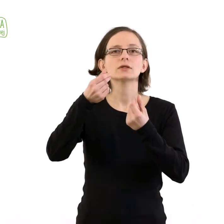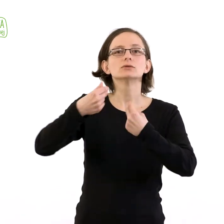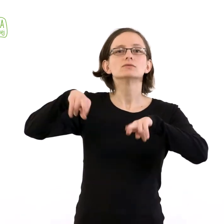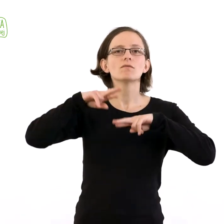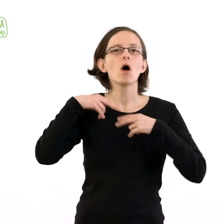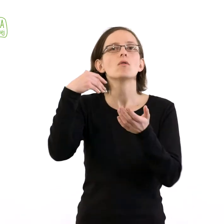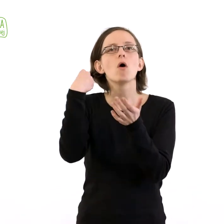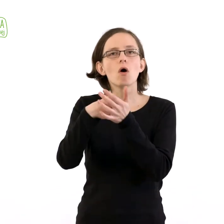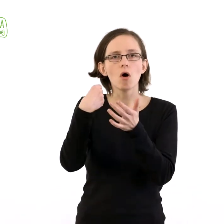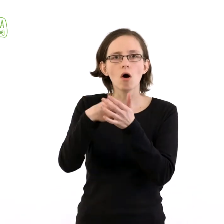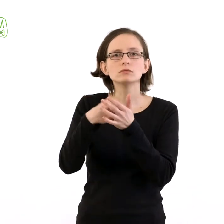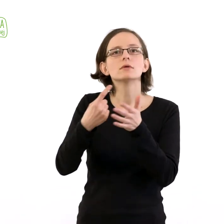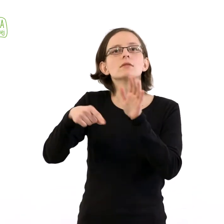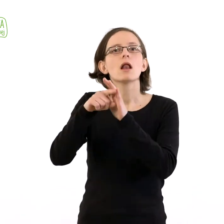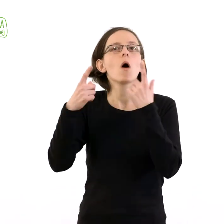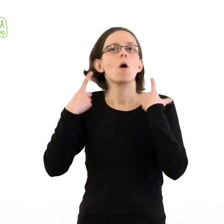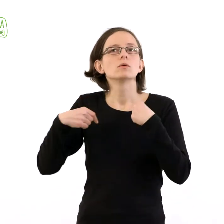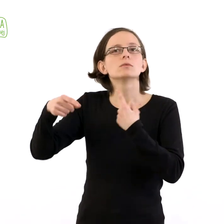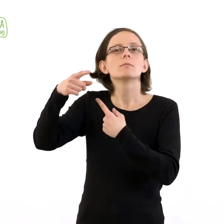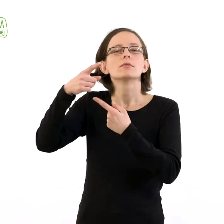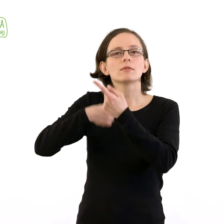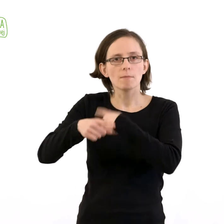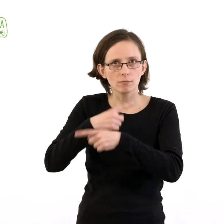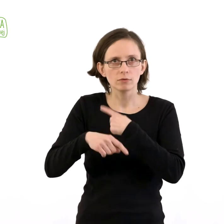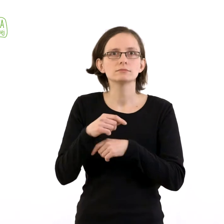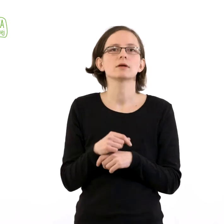3. Zwrot kosztów dotyczy osób niepełnosprawnych